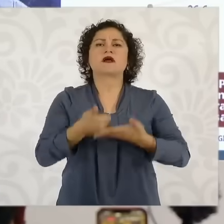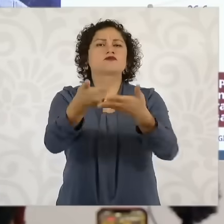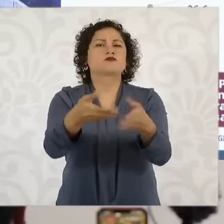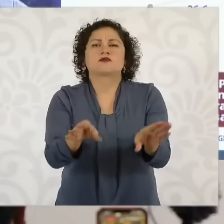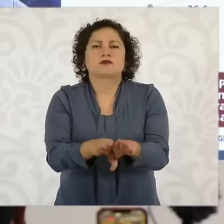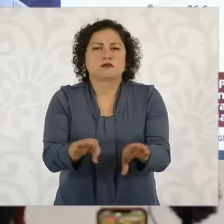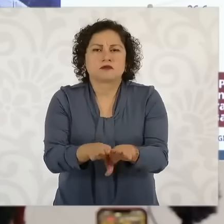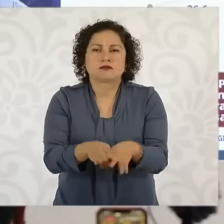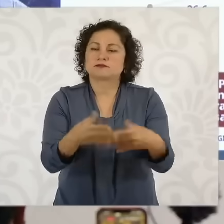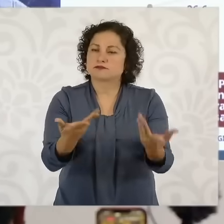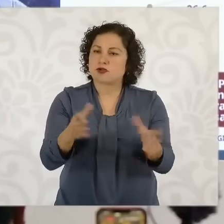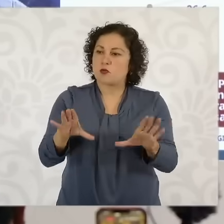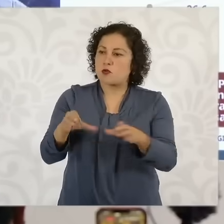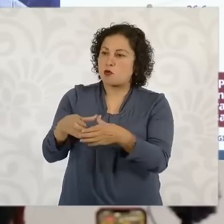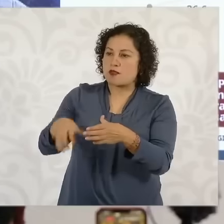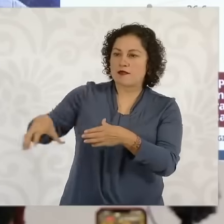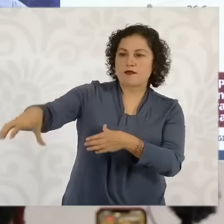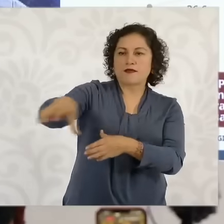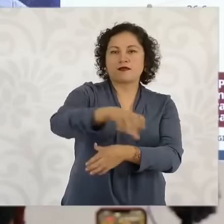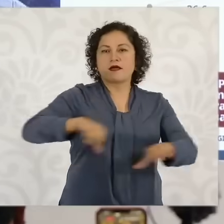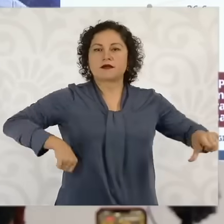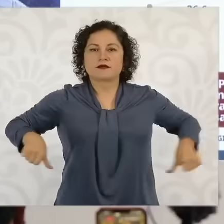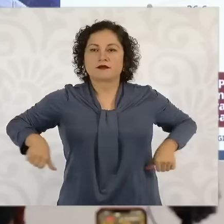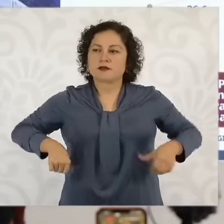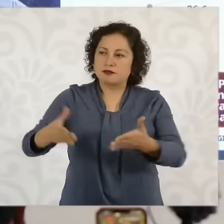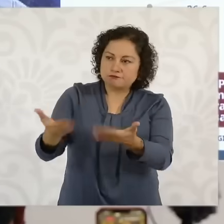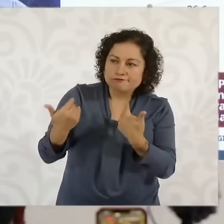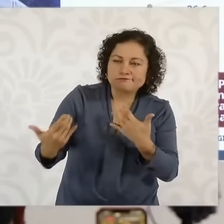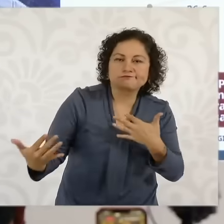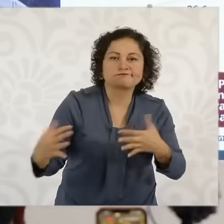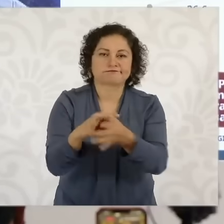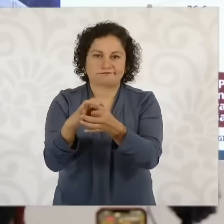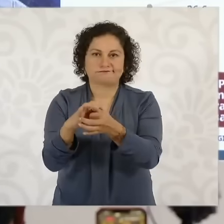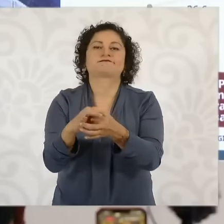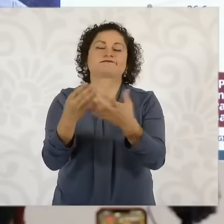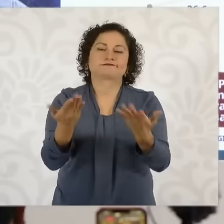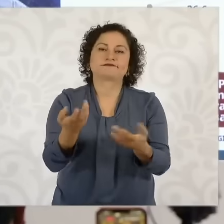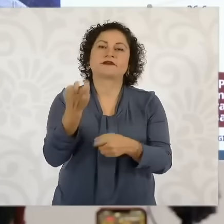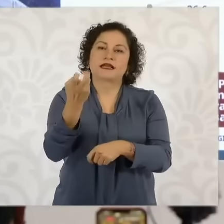no solo desde la etapa constructiva, sino también en la operación. Es obvio que el desarrollo del